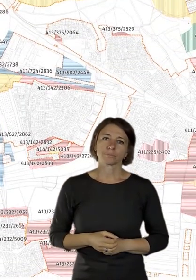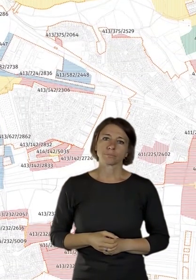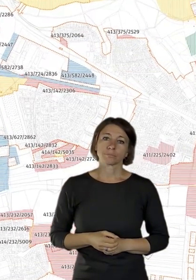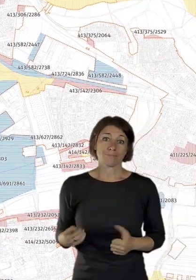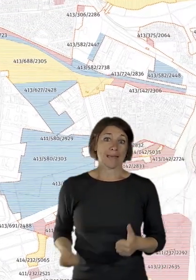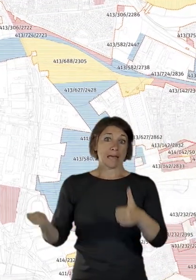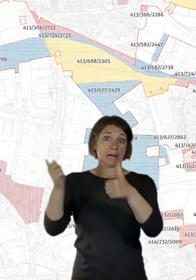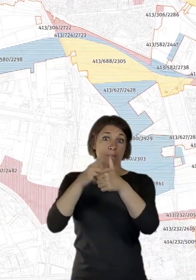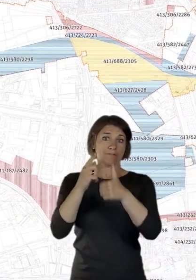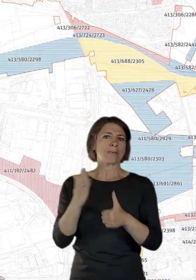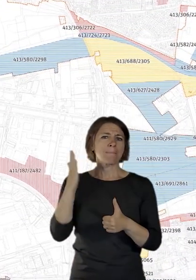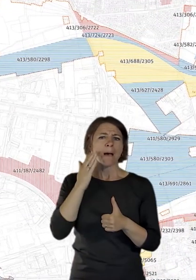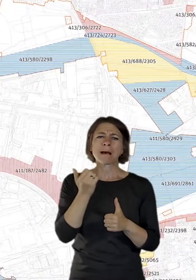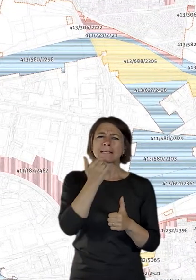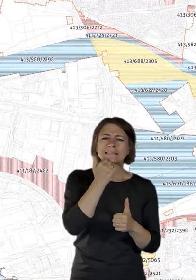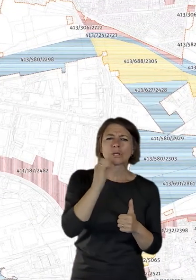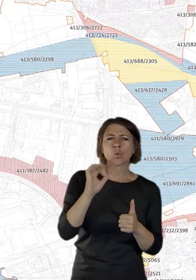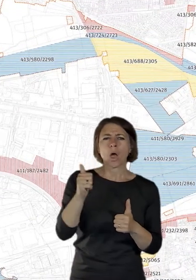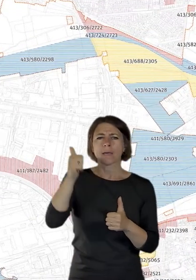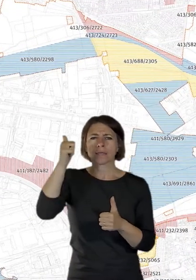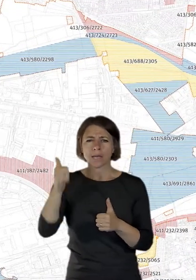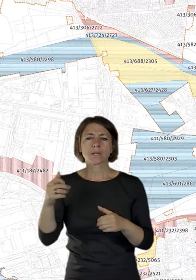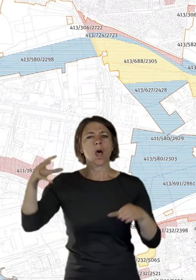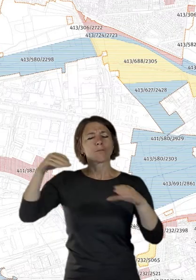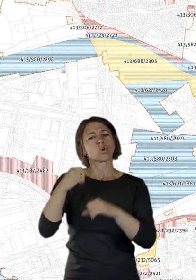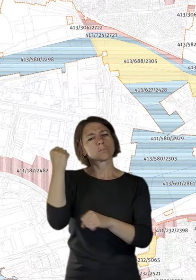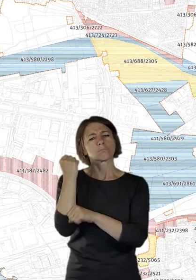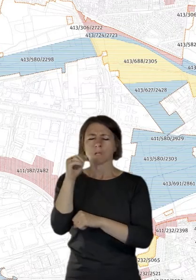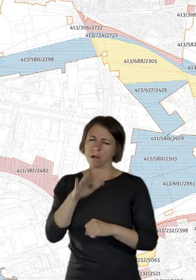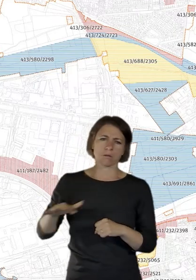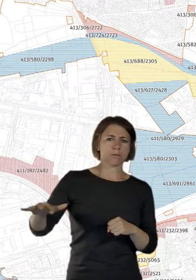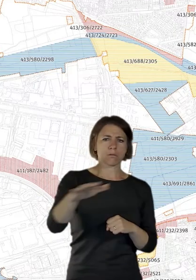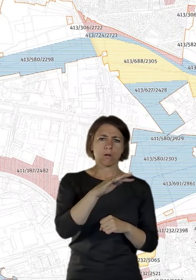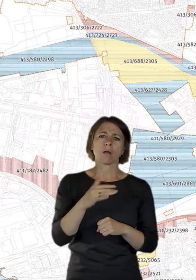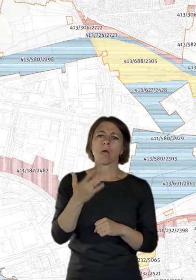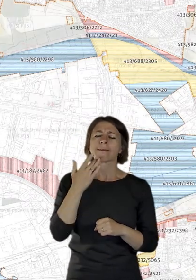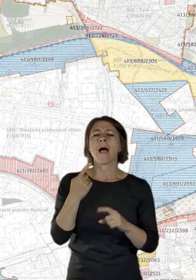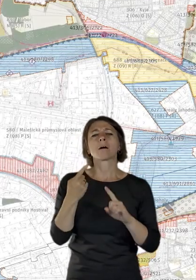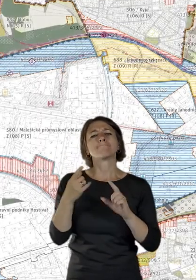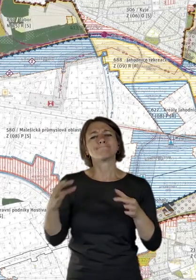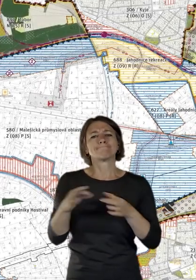Výkres Z01 zobrazuje základní členění území, prvky požadované stavebním zákonem.